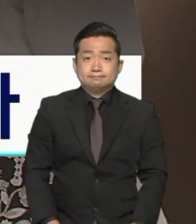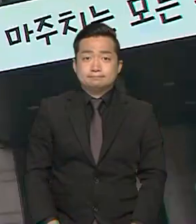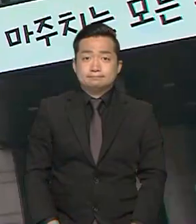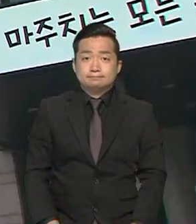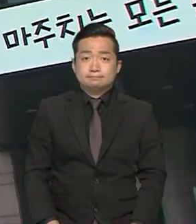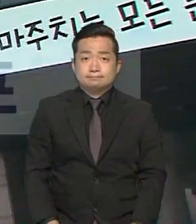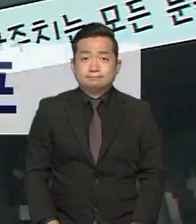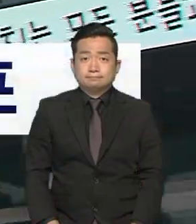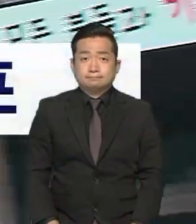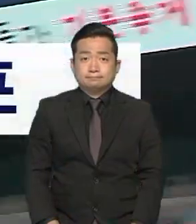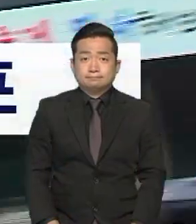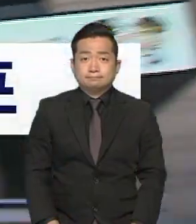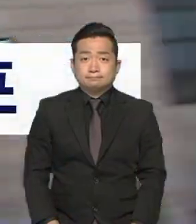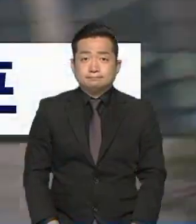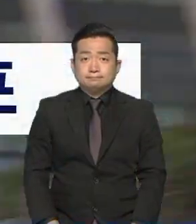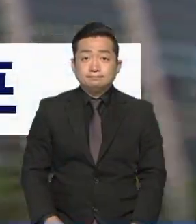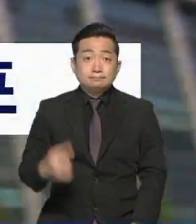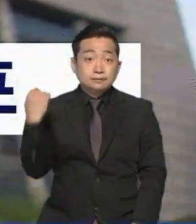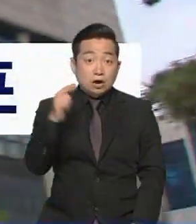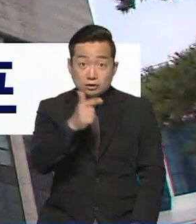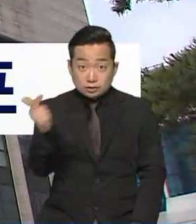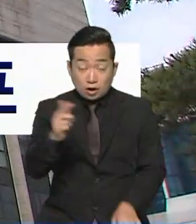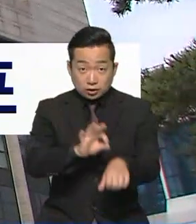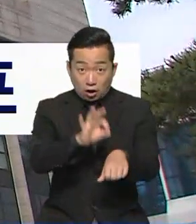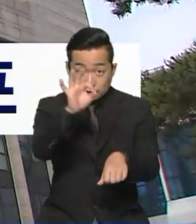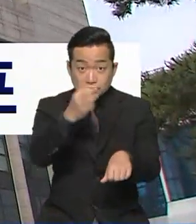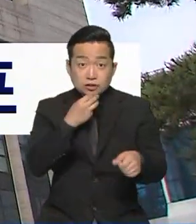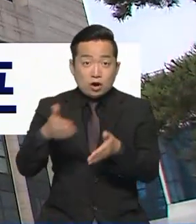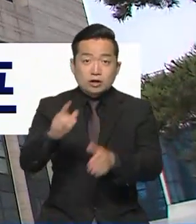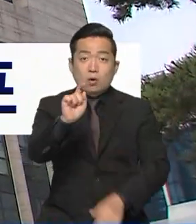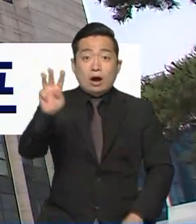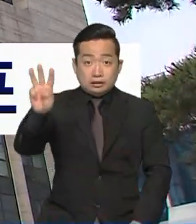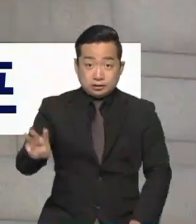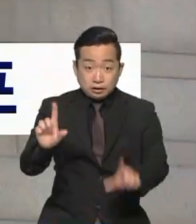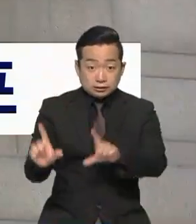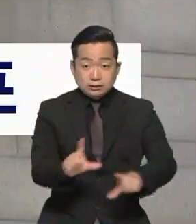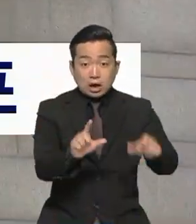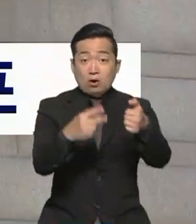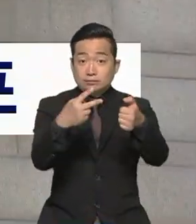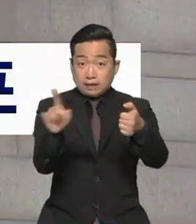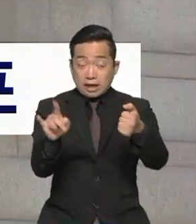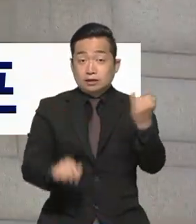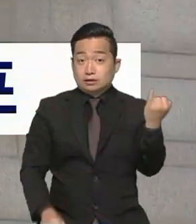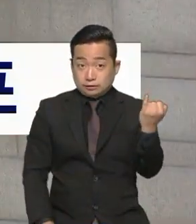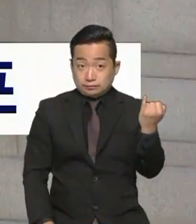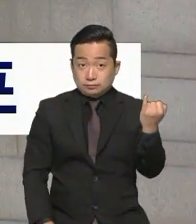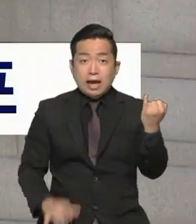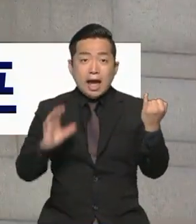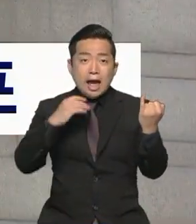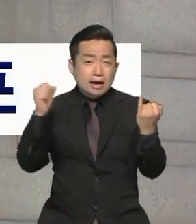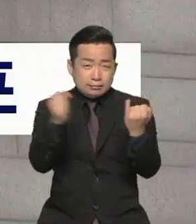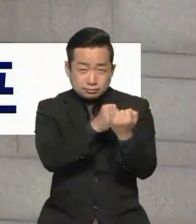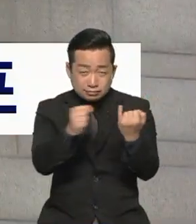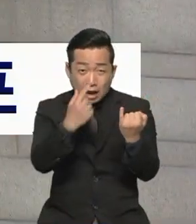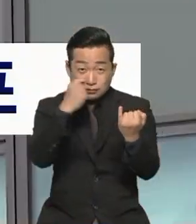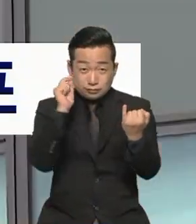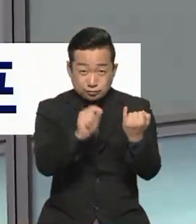(기자) 어제 저녁 10시쯤 경기 과천에 살던 50대 여성 A 씨가 아동학대와 시신 유기 혐의로 긴급 체포됐습니다.